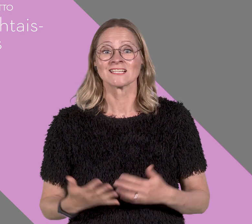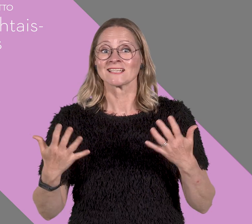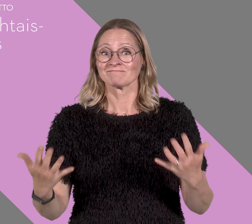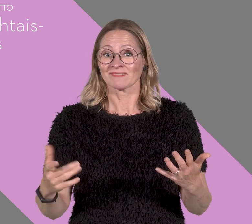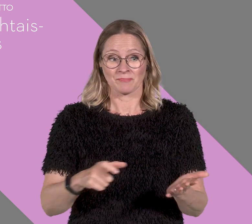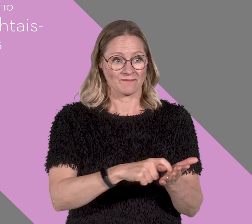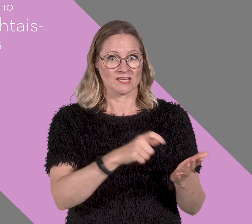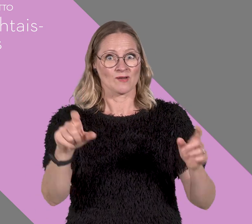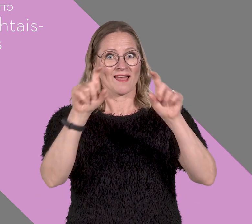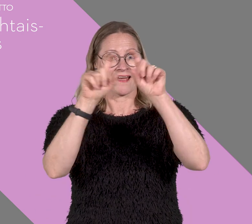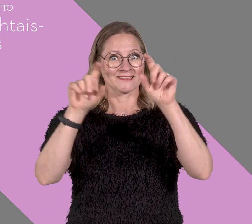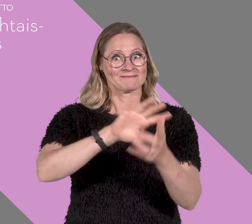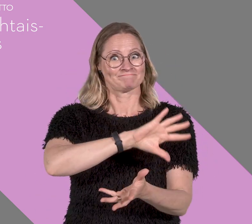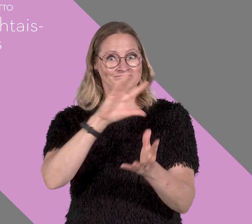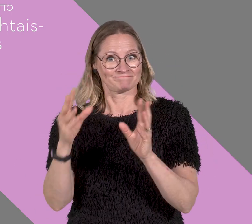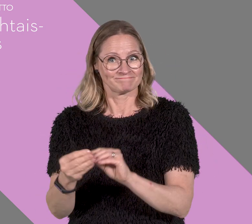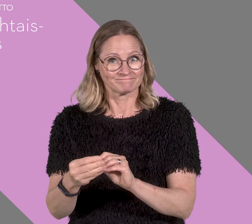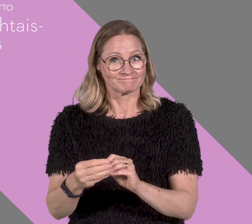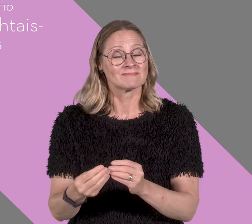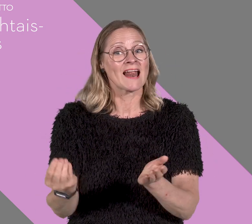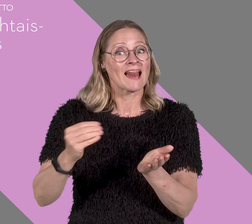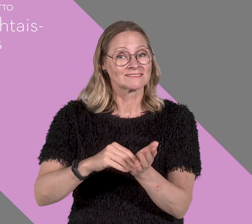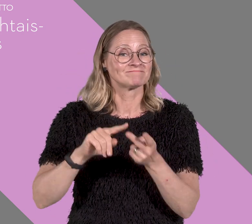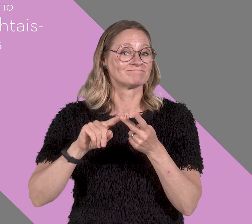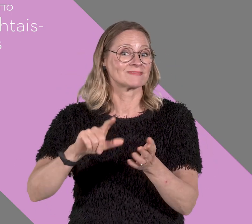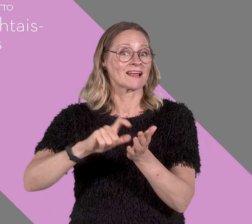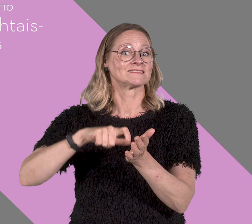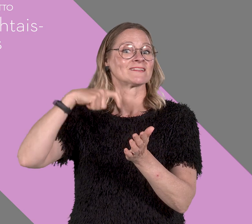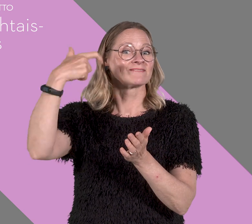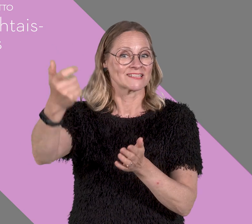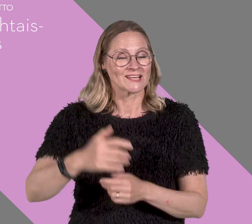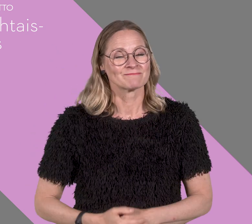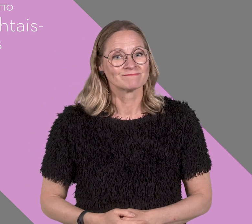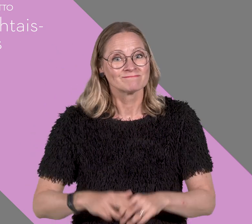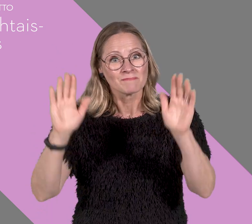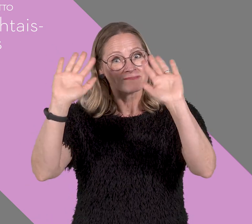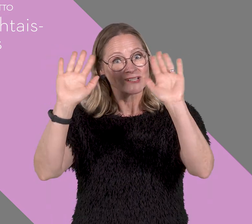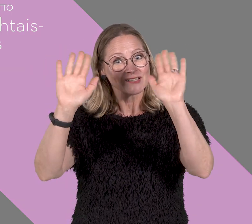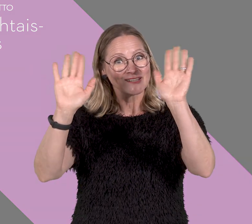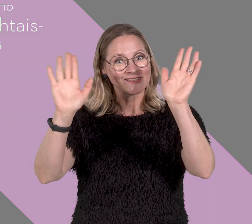Tässä olivat tämän viikon aiheet. Lisää taas ensi viikolla, moi moi!